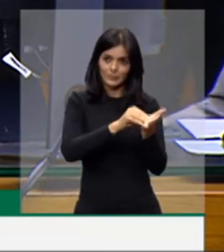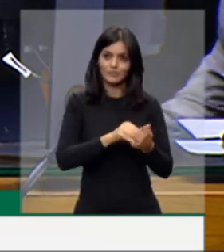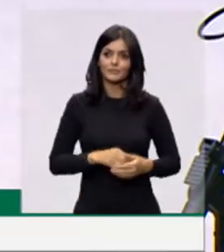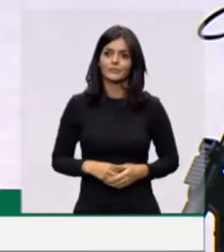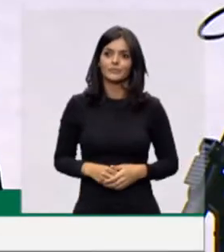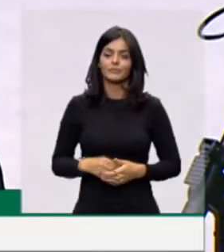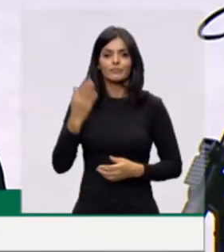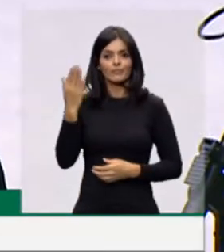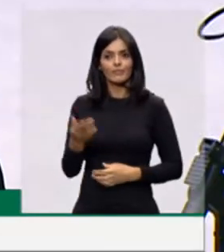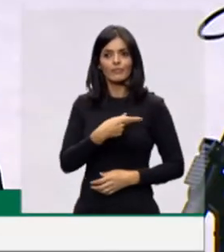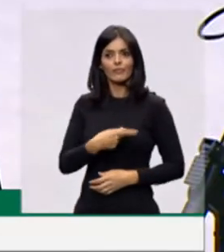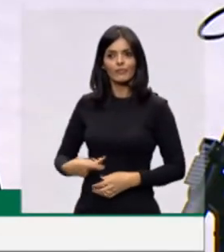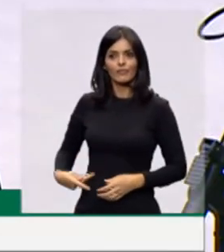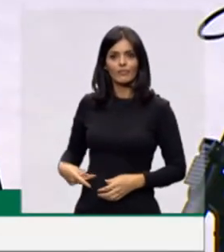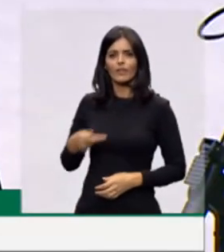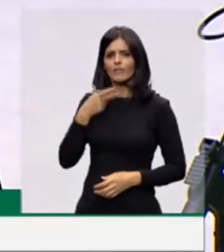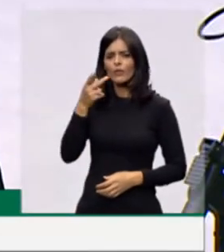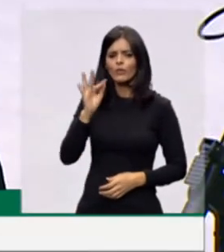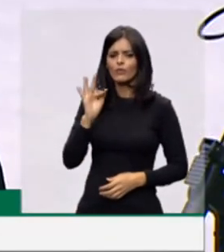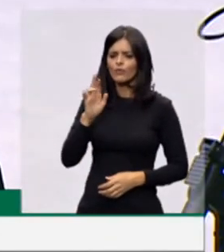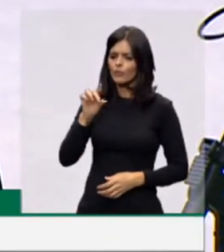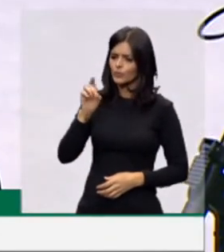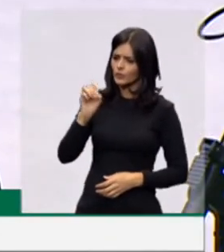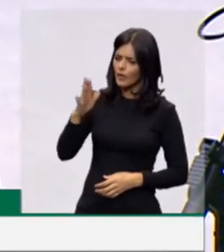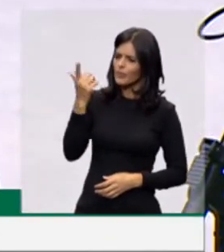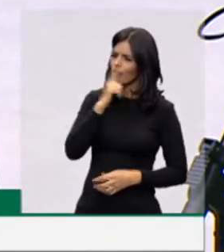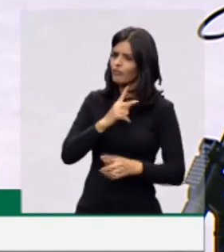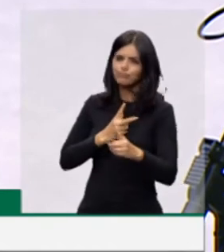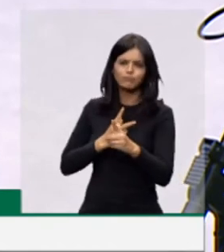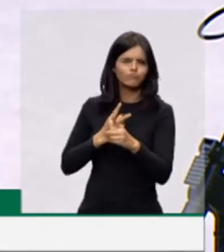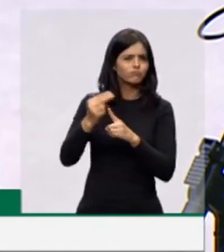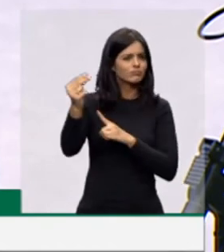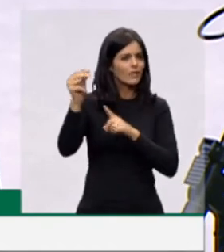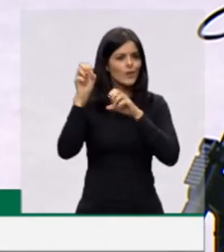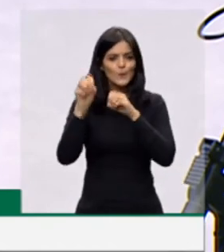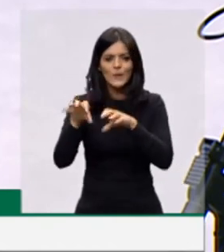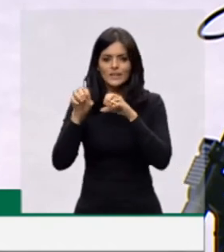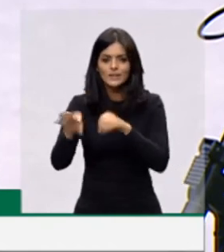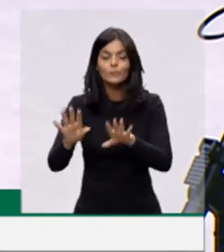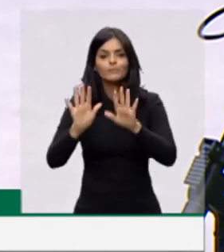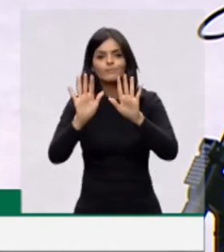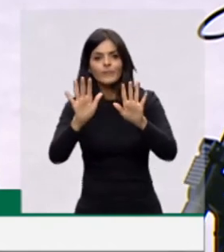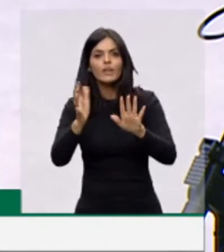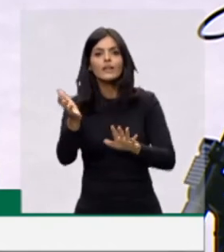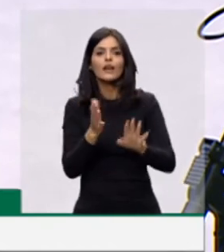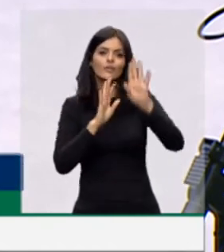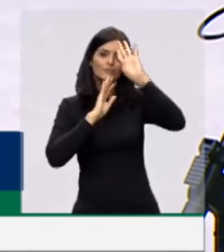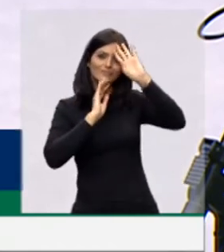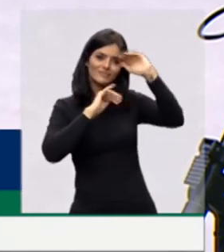SEJA BREVE, DEPUTADO, PORQUE A PAUTA AINDA TEMOS DUAS MEDIDAS PROVISÓRIAS. [DEPUTADO]: SENHOR PRESIDENTE, FALAMOS TANTO NO